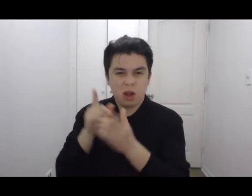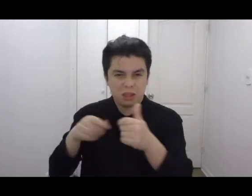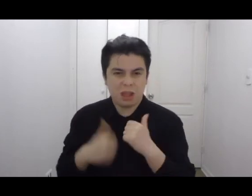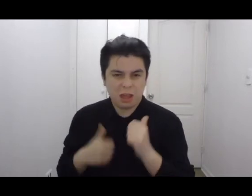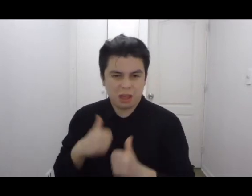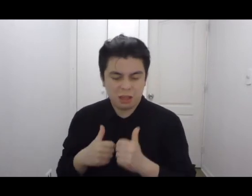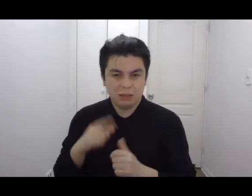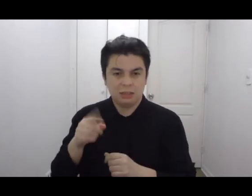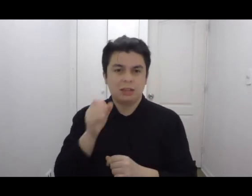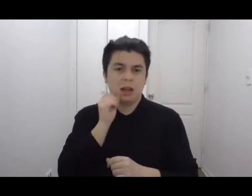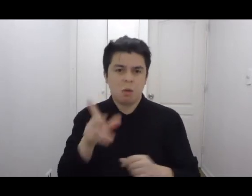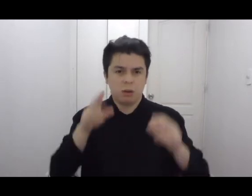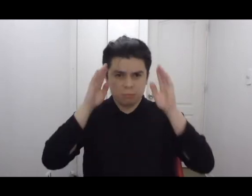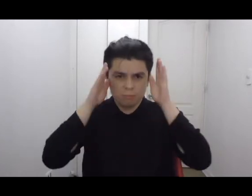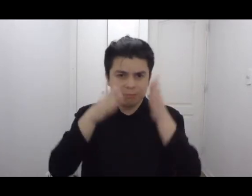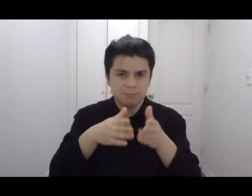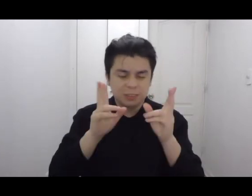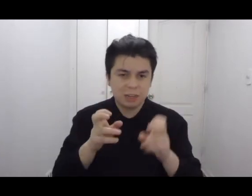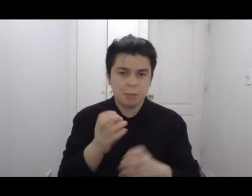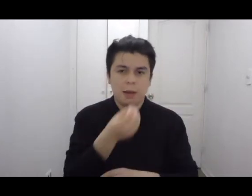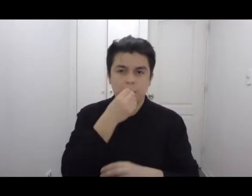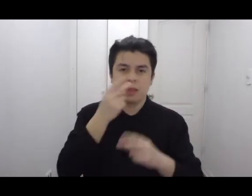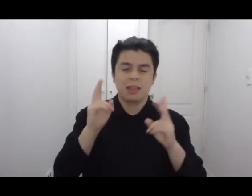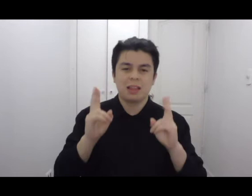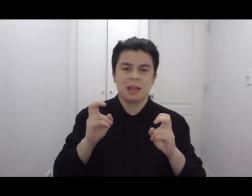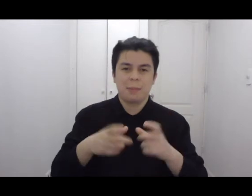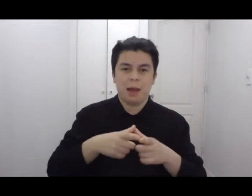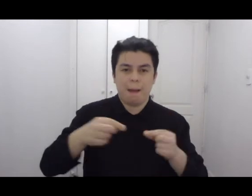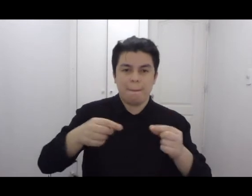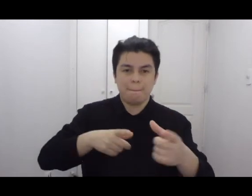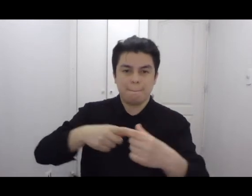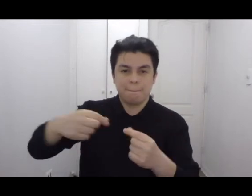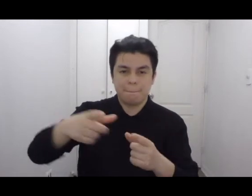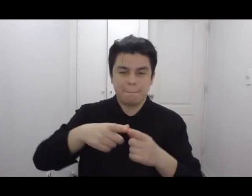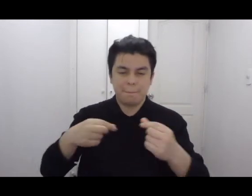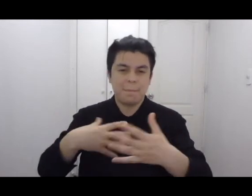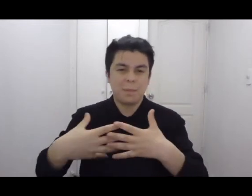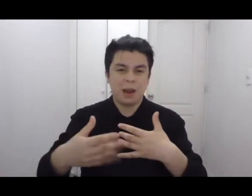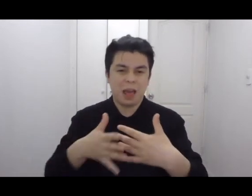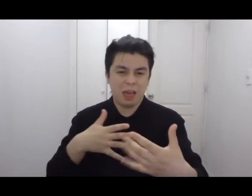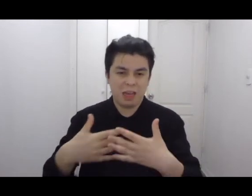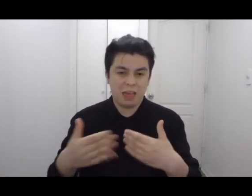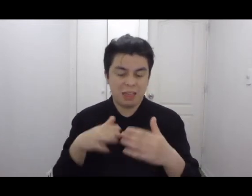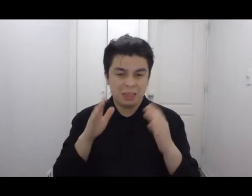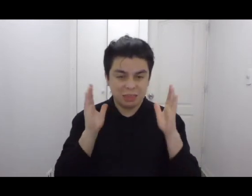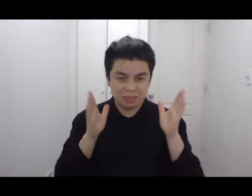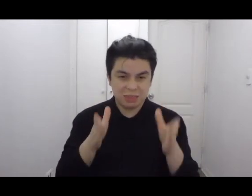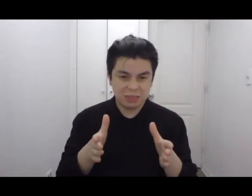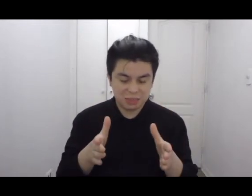que es la alimentación basada en plantas, se especializó en alimentación vegana vegetariana